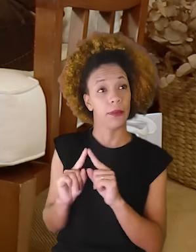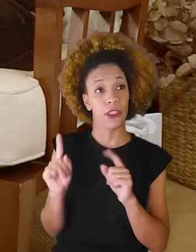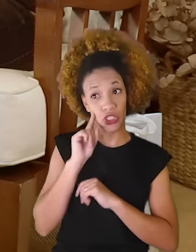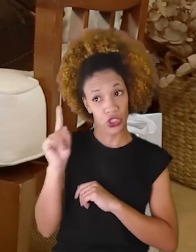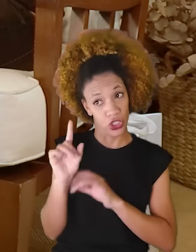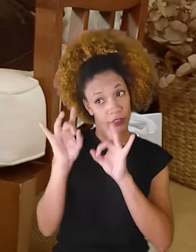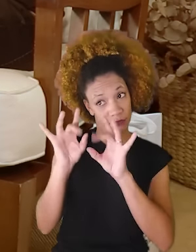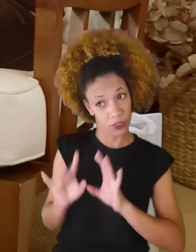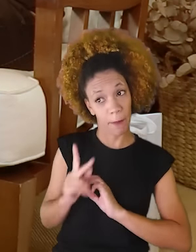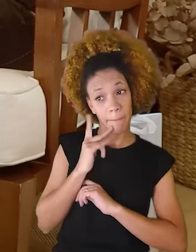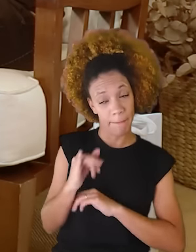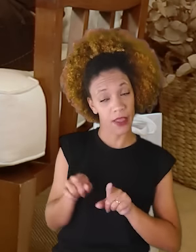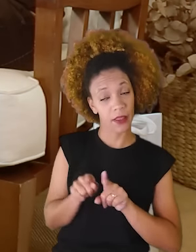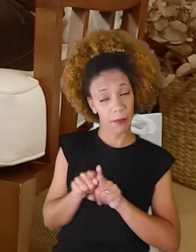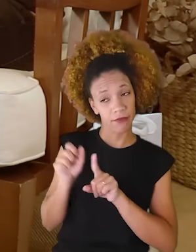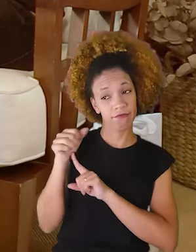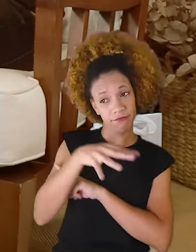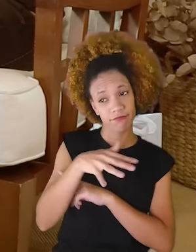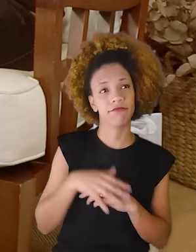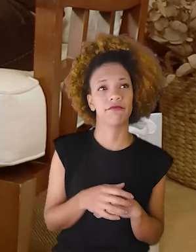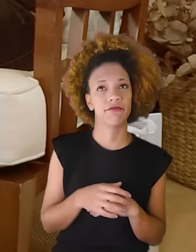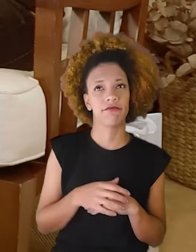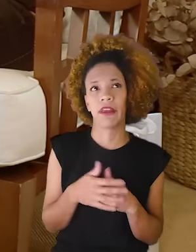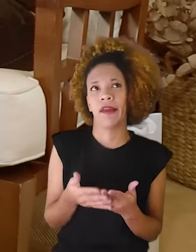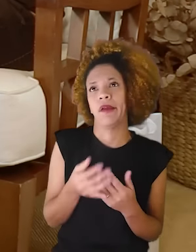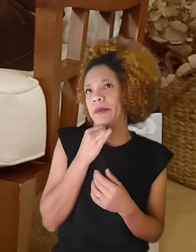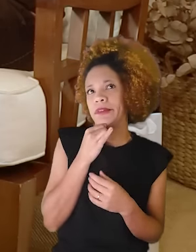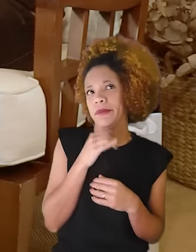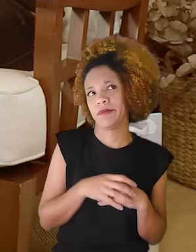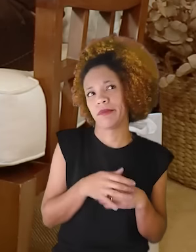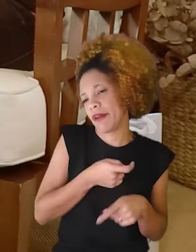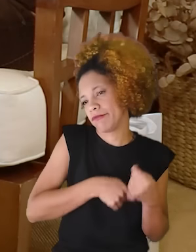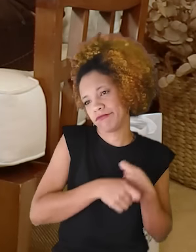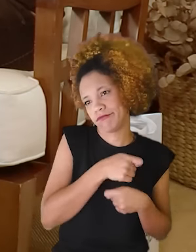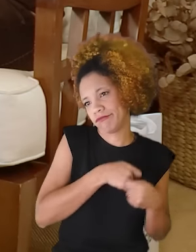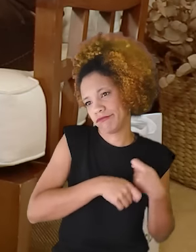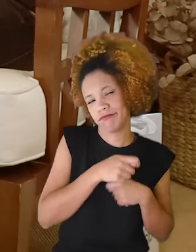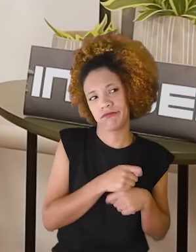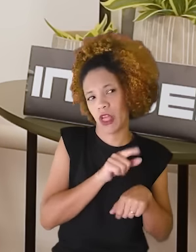dos Pais também é outra época que bomba bastante e é tipo comerciante né é a época que comerciante